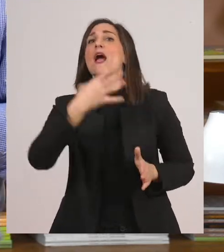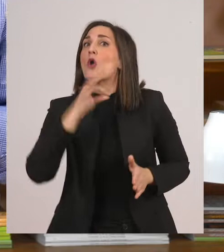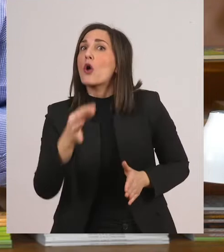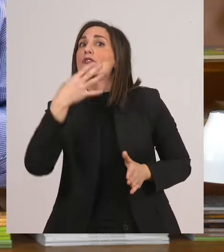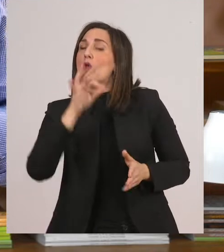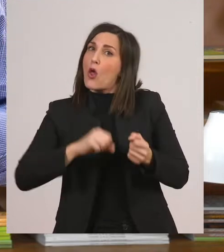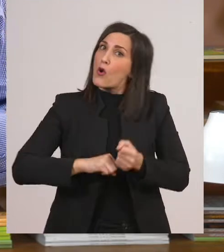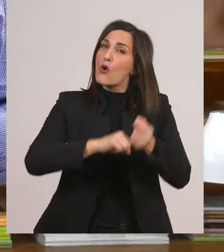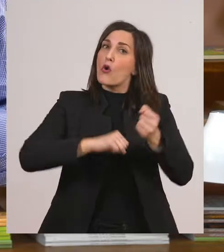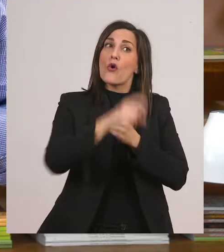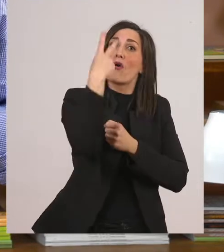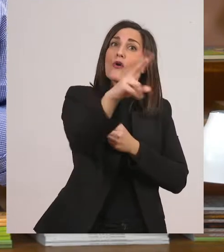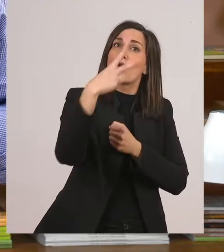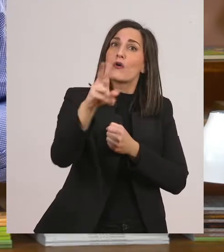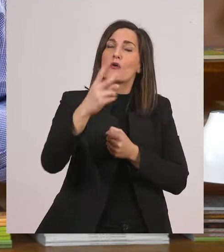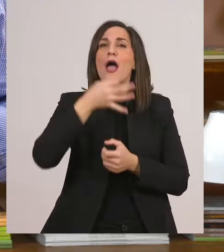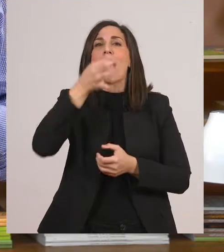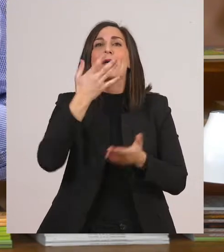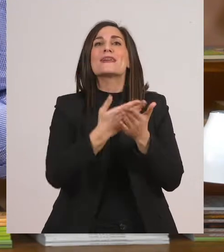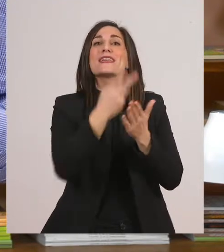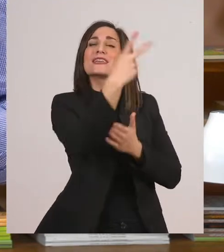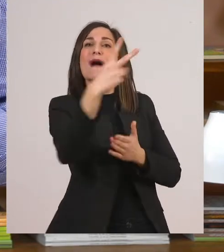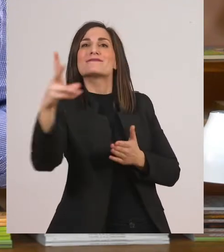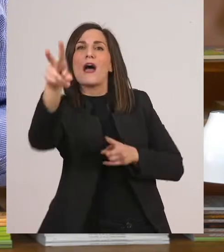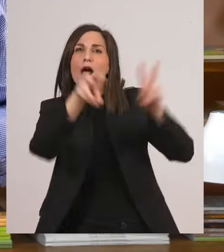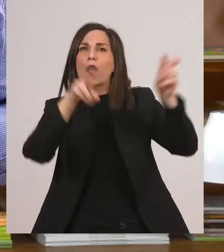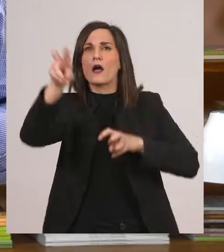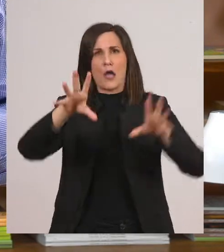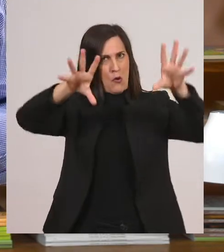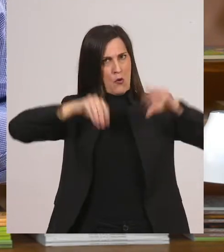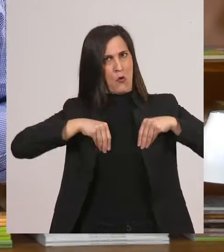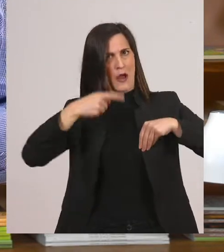Με τα δικά του επιχειρήματα. Δηλαδή τα παρουσιάζω. Ξαναλέω ότι δεν είναι ανάγκη να τα αποδεχτώ ή να τα υιοθετήσω.